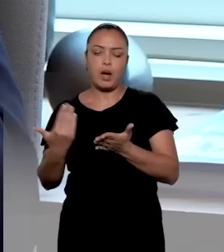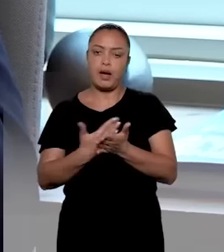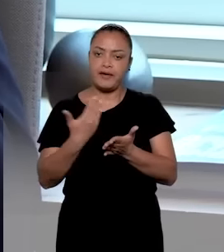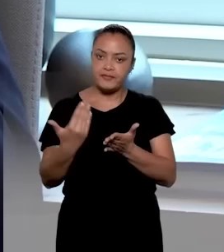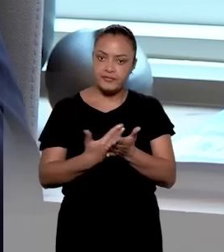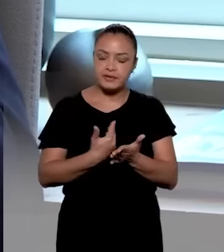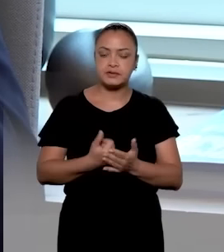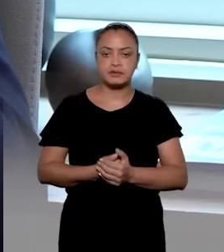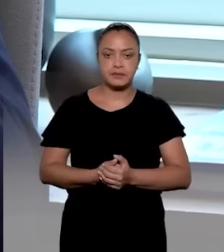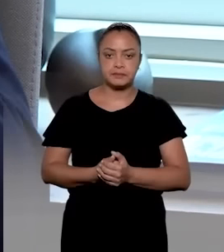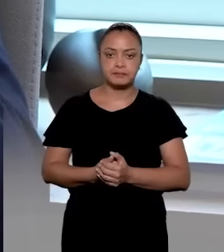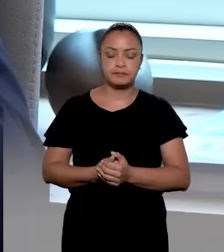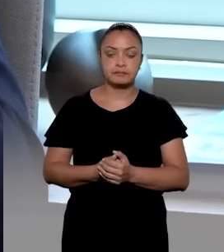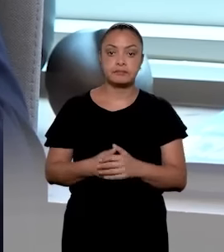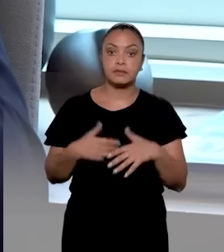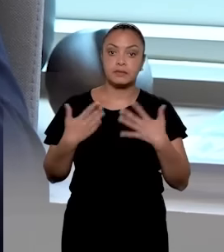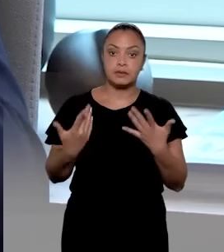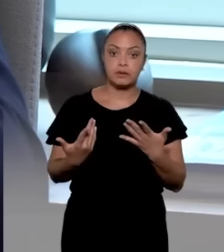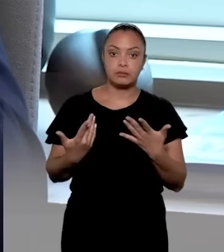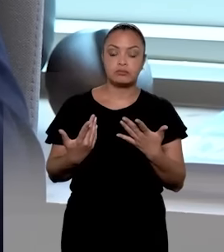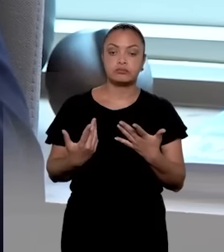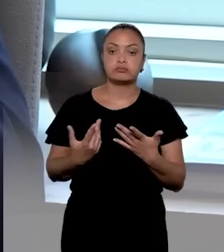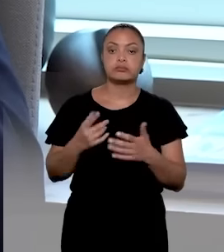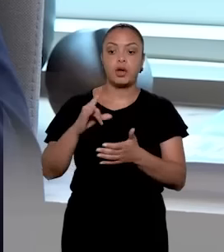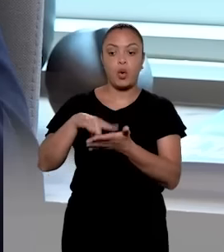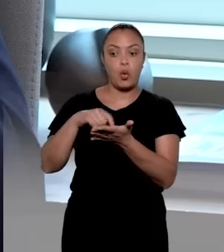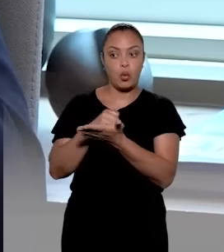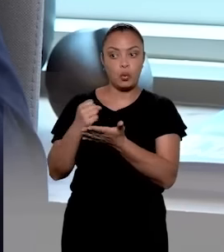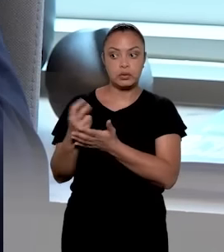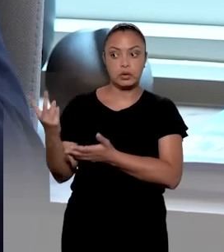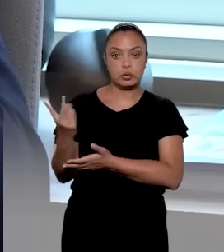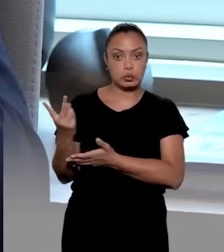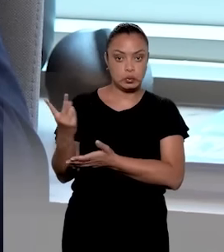eu tinha uns 600 e poucos artigos escritos nesses últimos 10 anos. Então, eu contratei